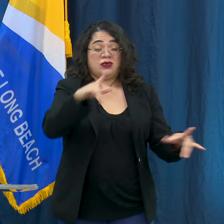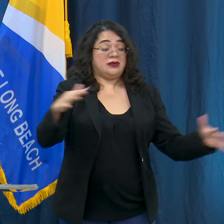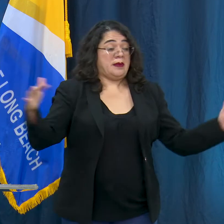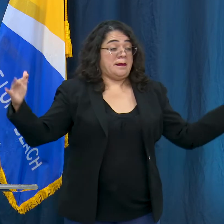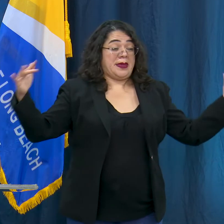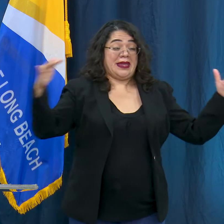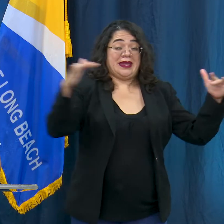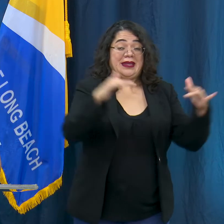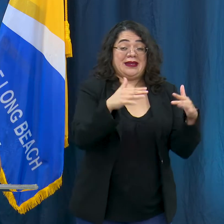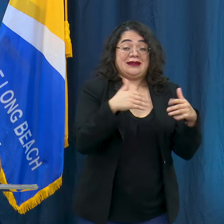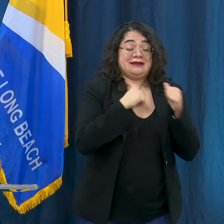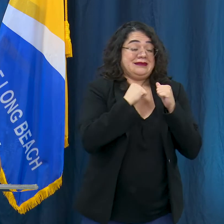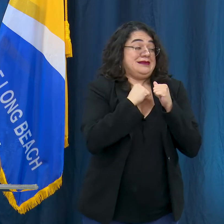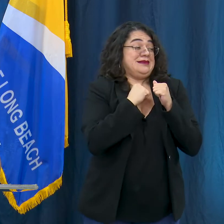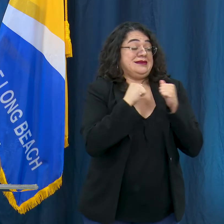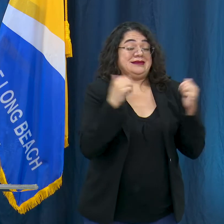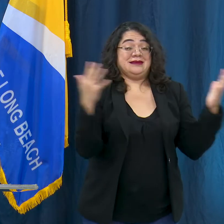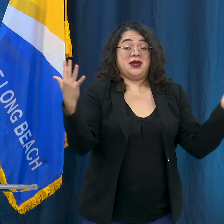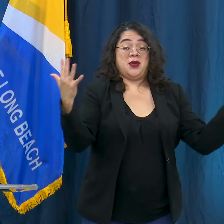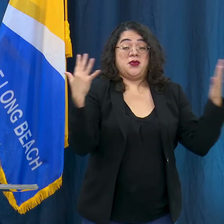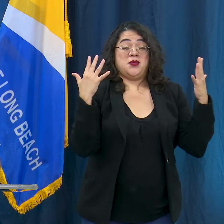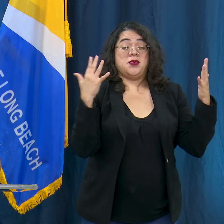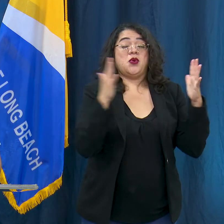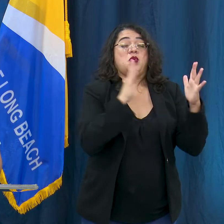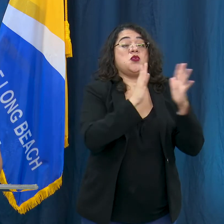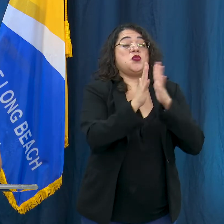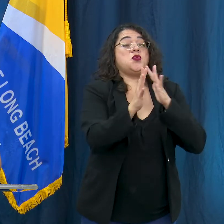tournant riesgo muy Alto para las transmission v raleigh's la propiedad